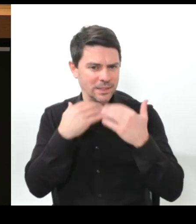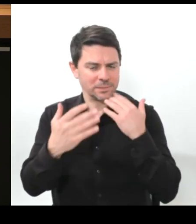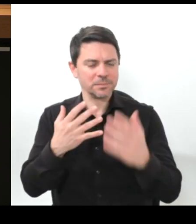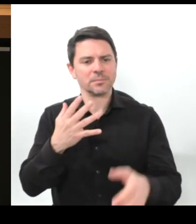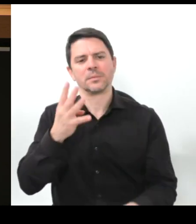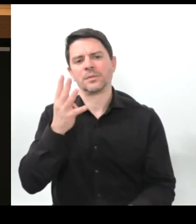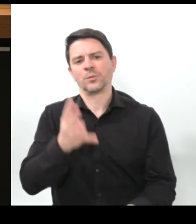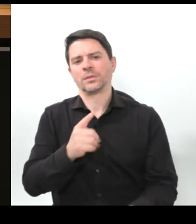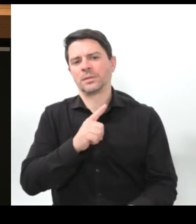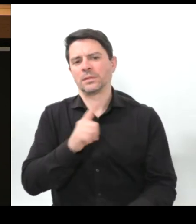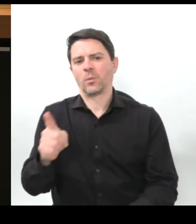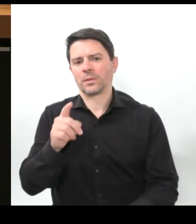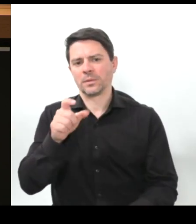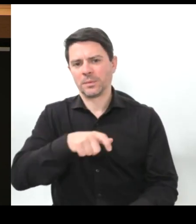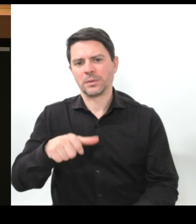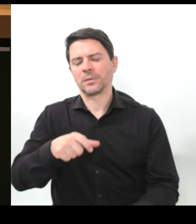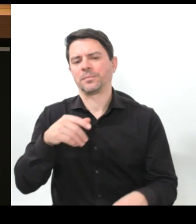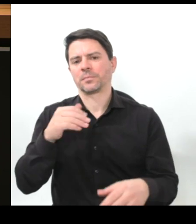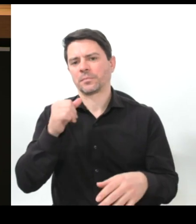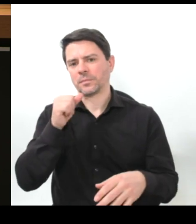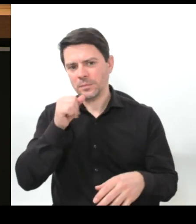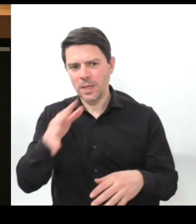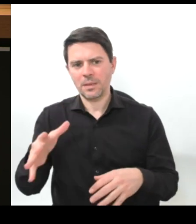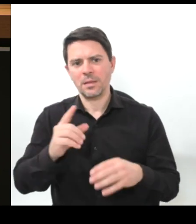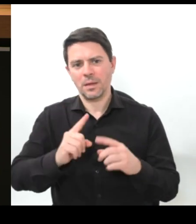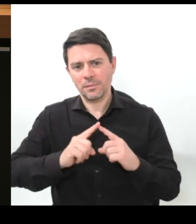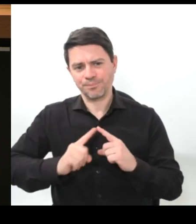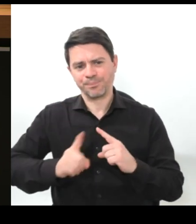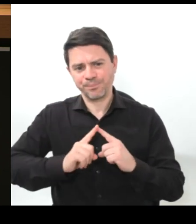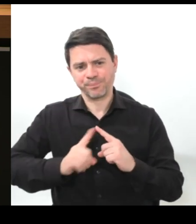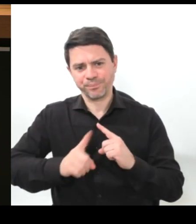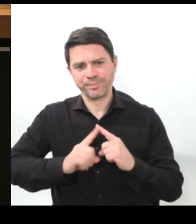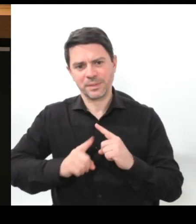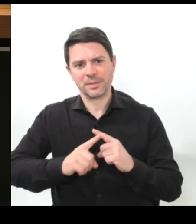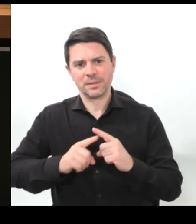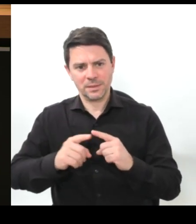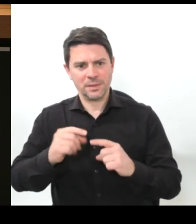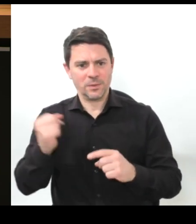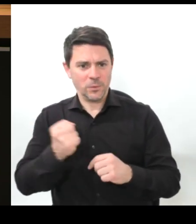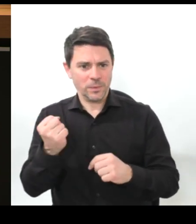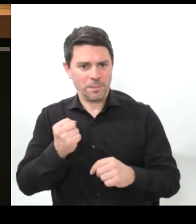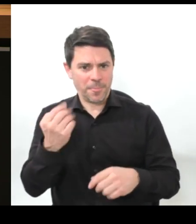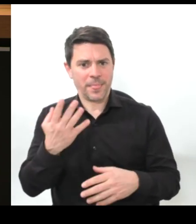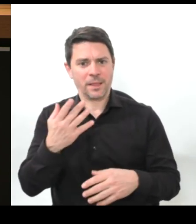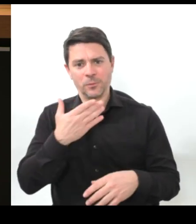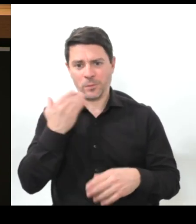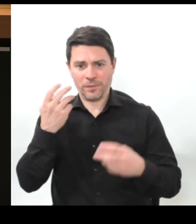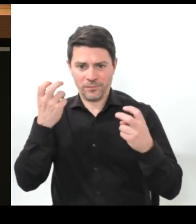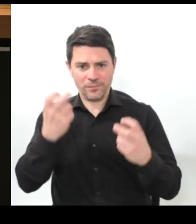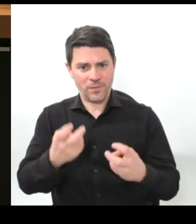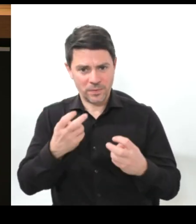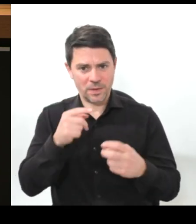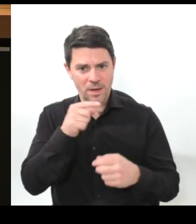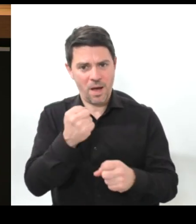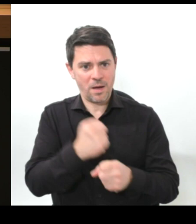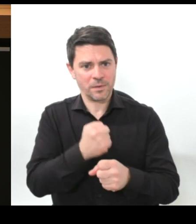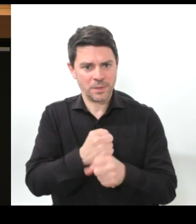Es ist eine Milchmädchenrechnung zu glauben, dass es hilft, die Klimabilanz zu verbessern, wenn wir an einer Stelle Wohnungsbau ausschließenr